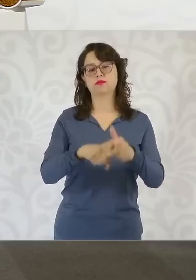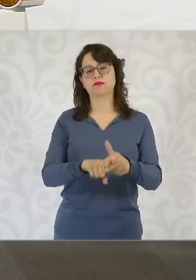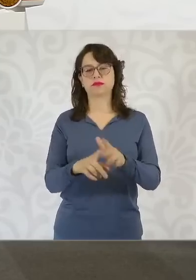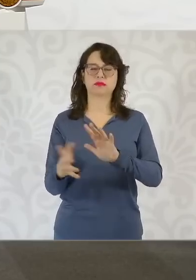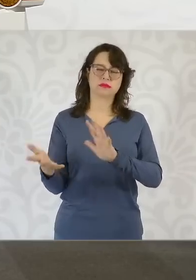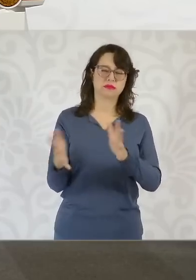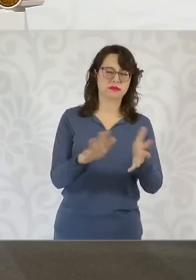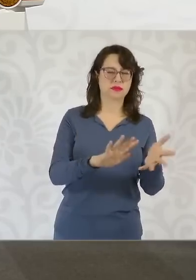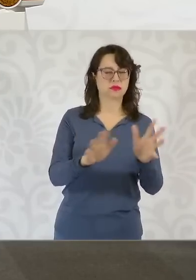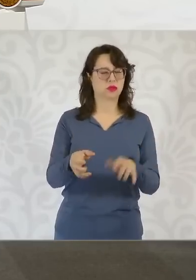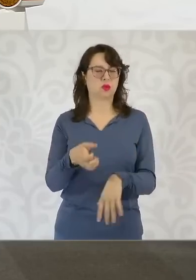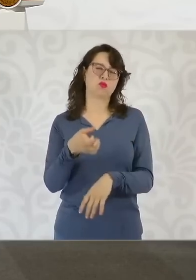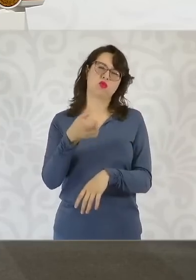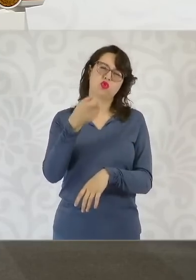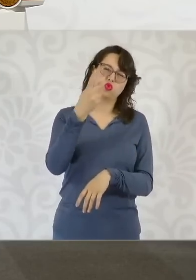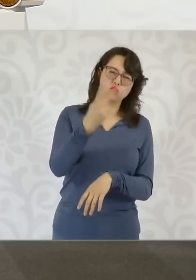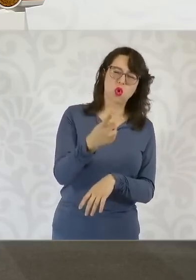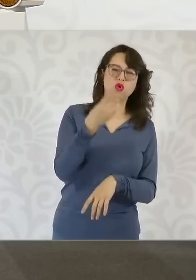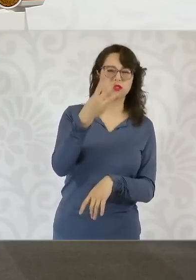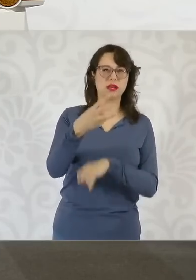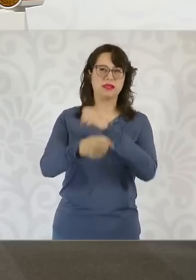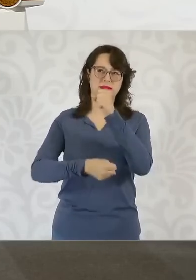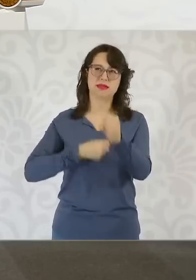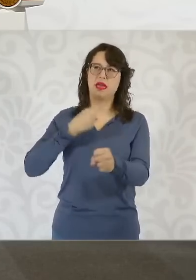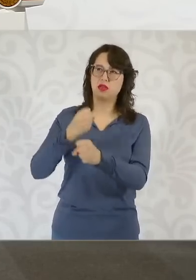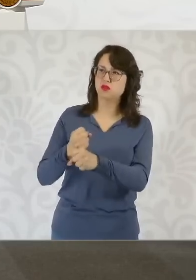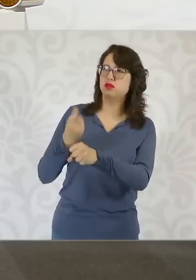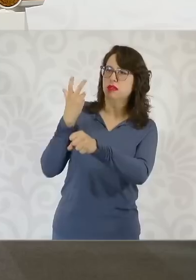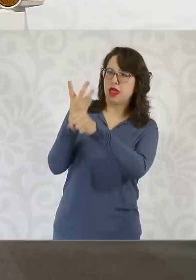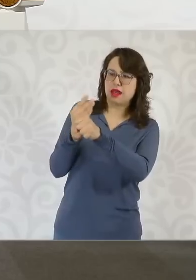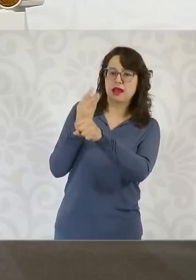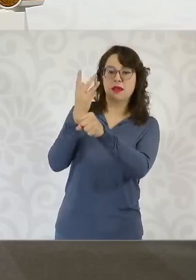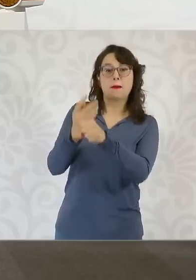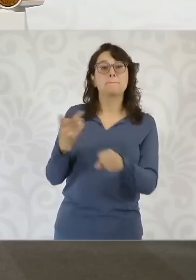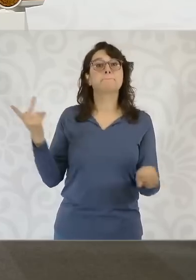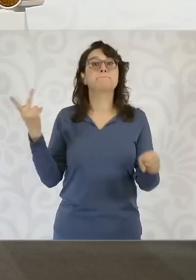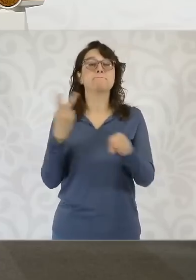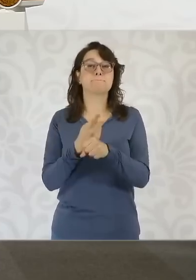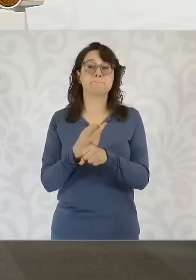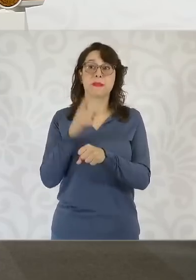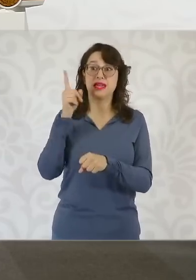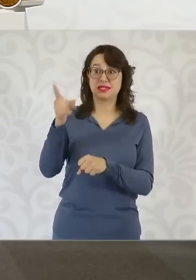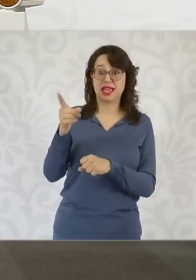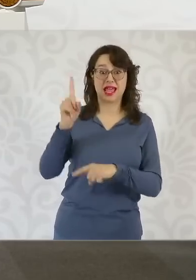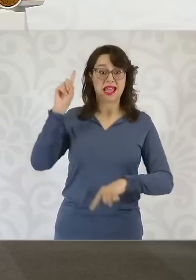años la ejecución Aquí el problema es que no podemos cerrar completo periférico entonces